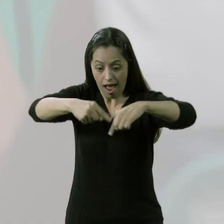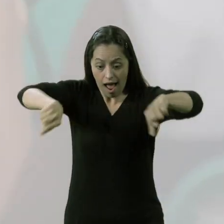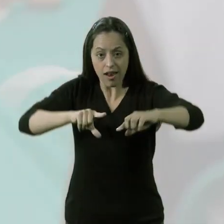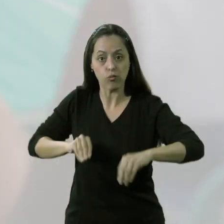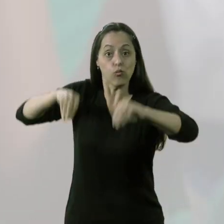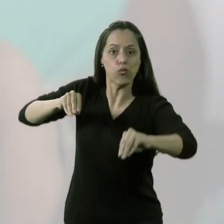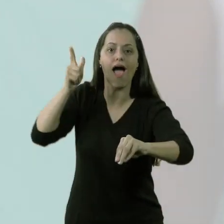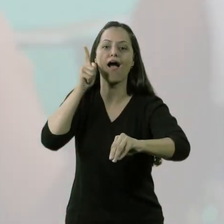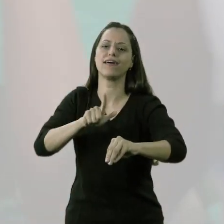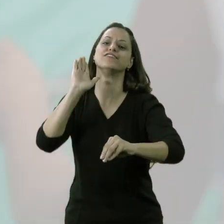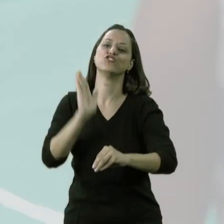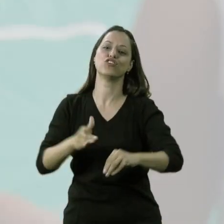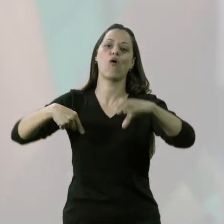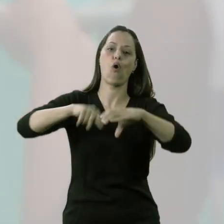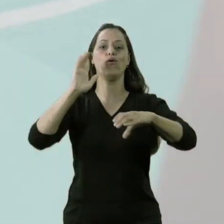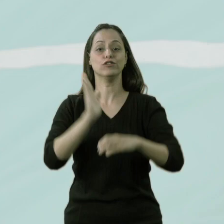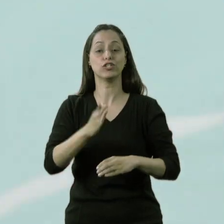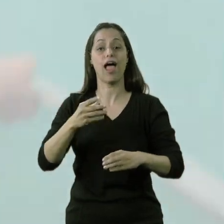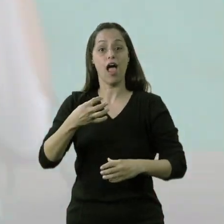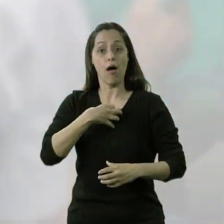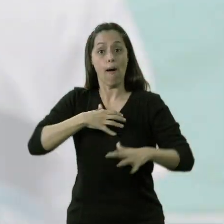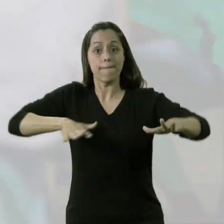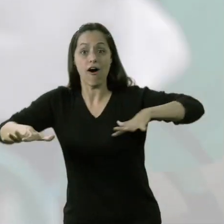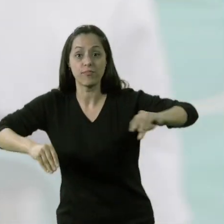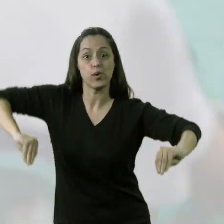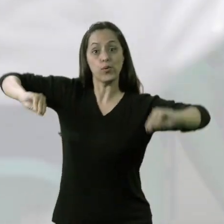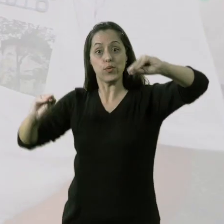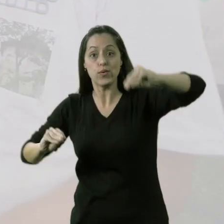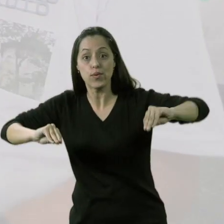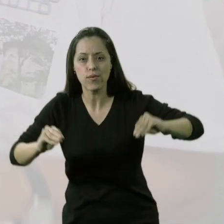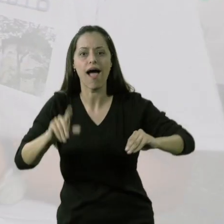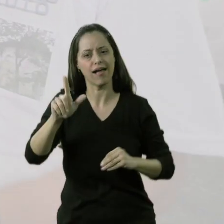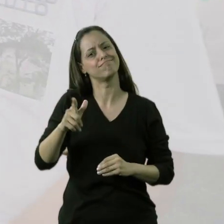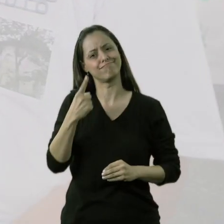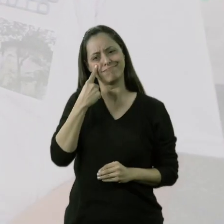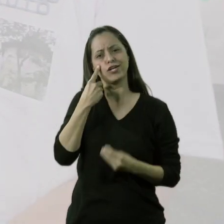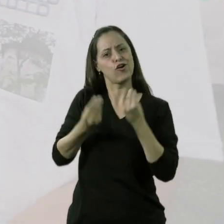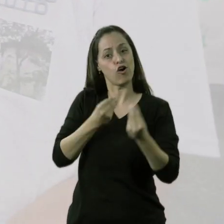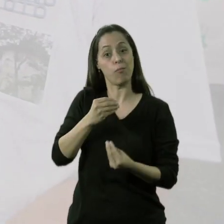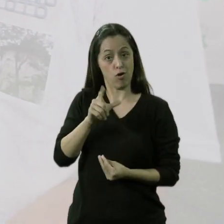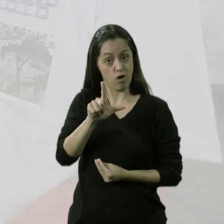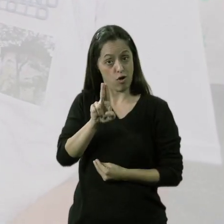porque a ideia era que eles se movimentem. Podia dar a opção do Lucas que tem muita limitação de movimento.